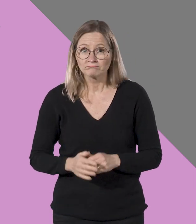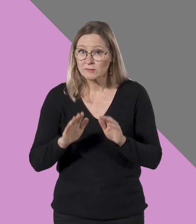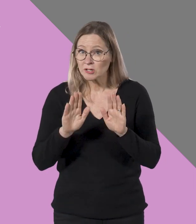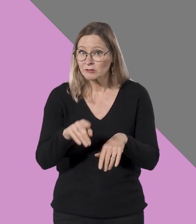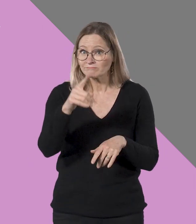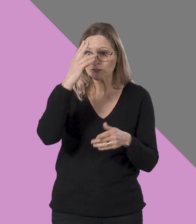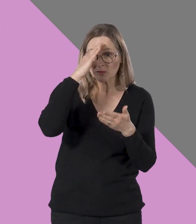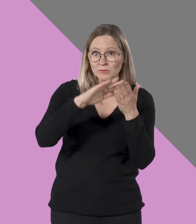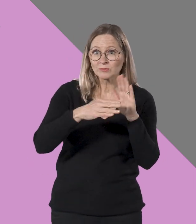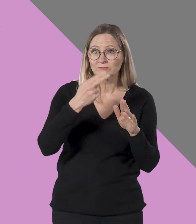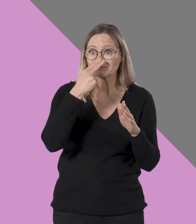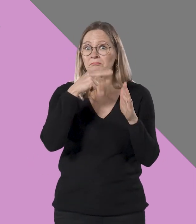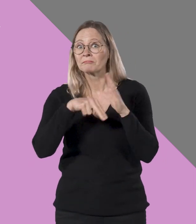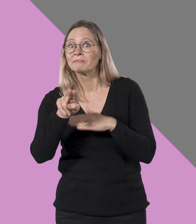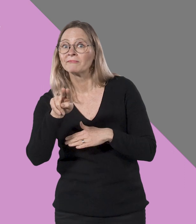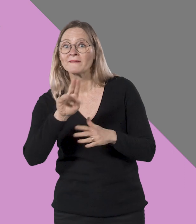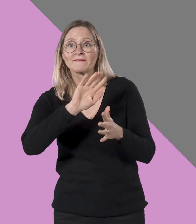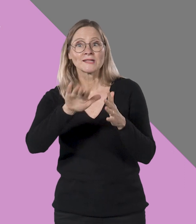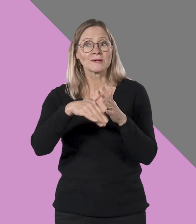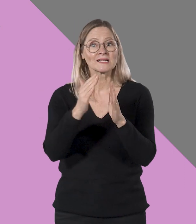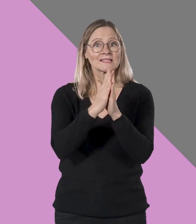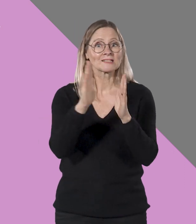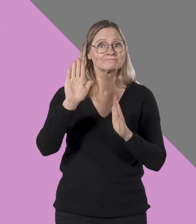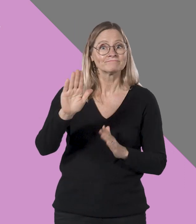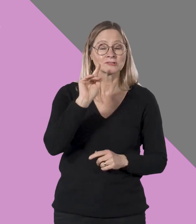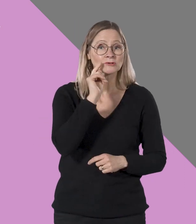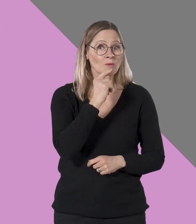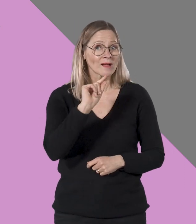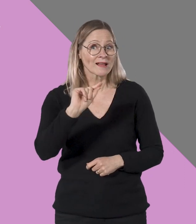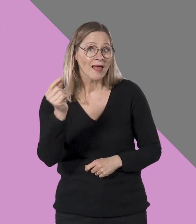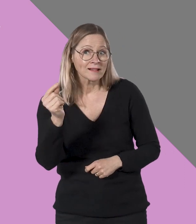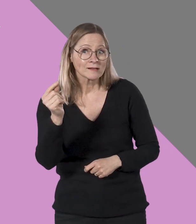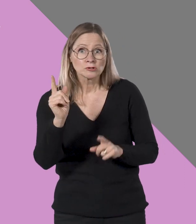Oletko jo tutustunut Viittomakielisen kirjaston joulukalenteriin?